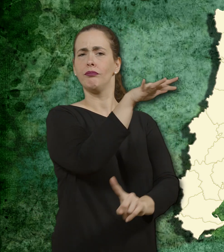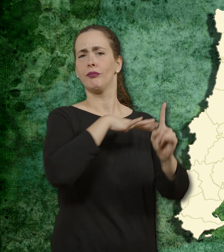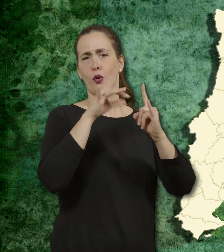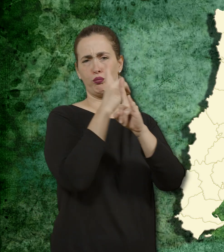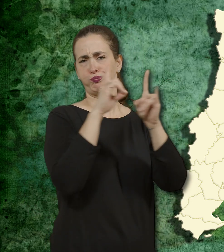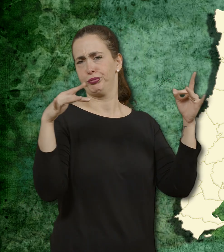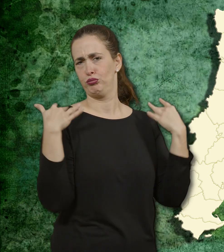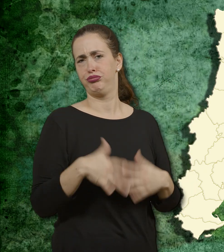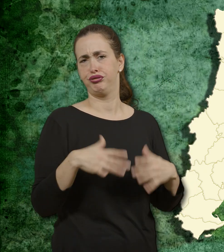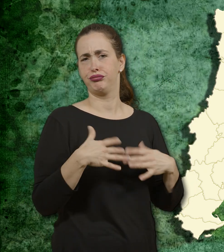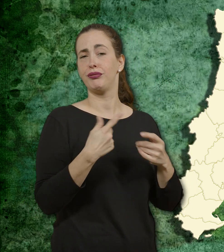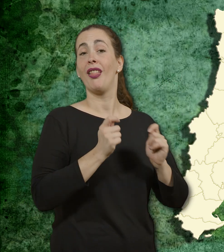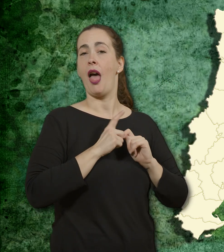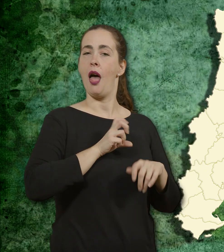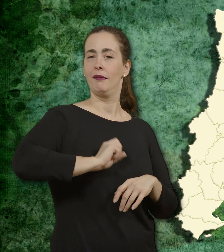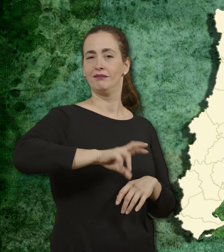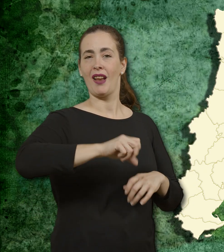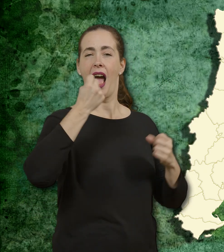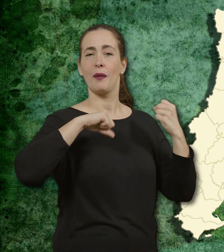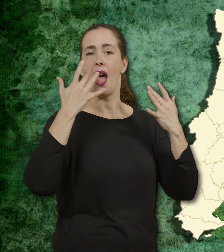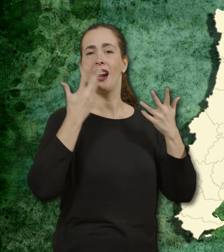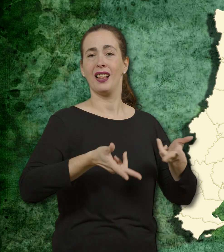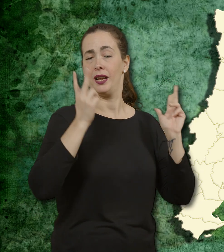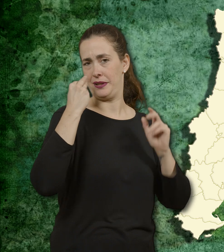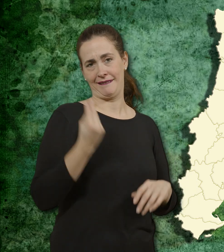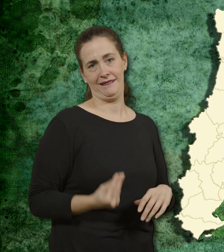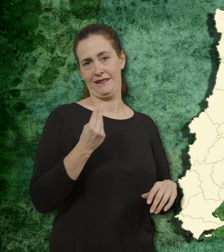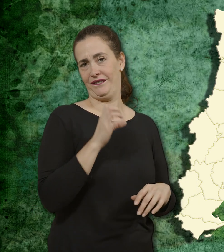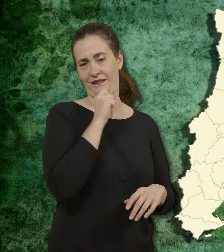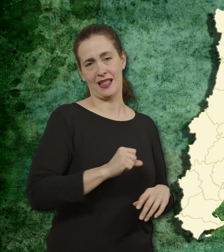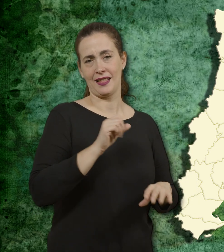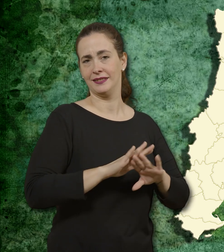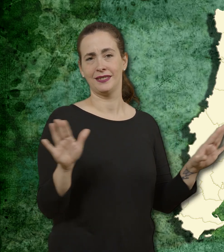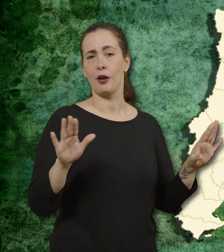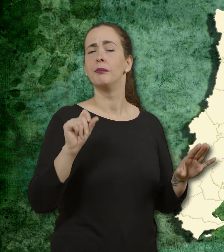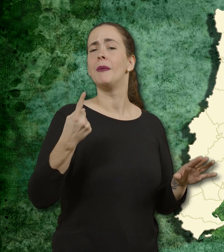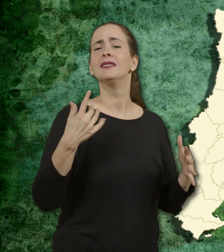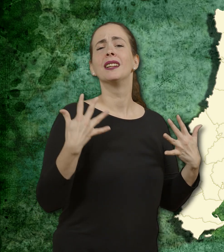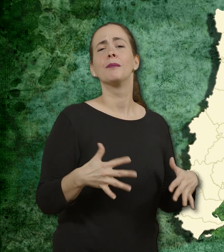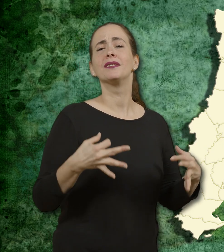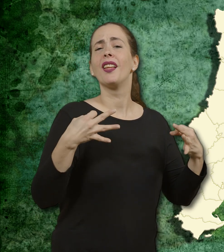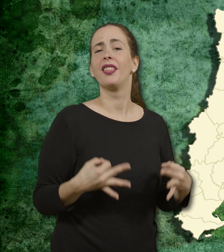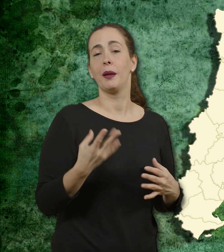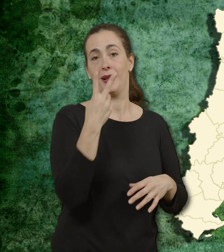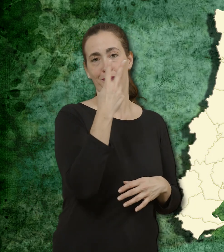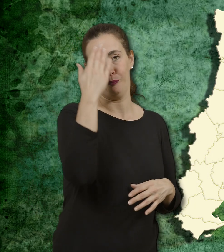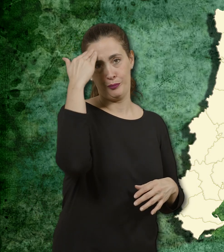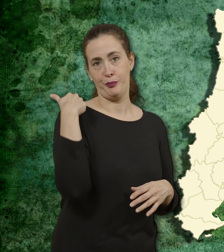L'entorn boscós de Taradell fa que el senderisme i les activitats de lleure a l’aire lliure siguin especialment atractives.